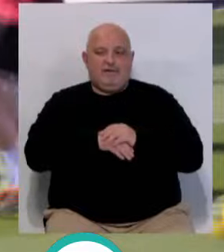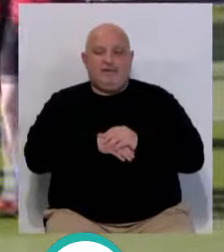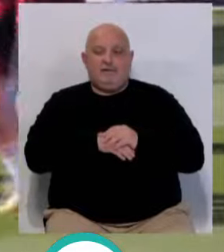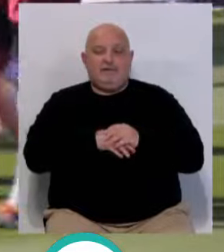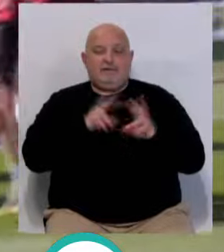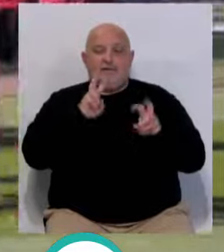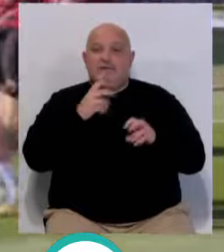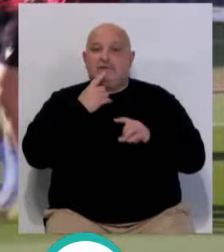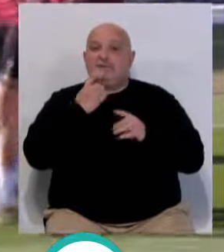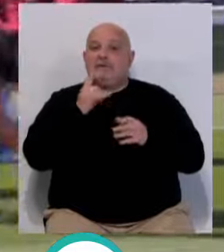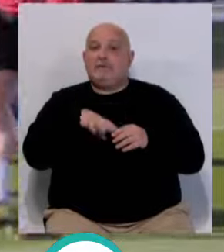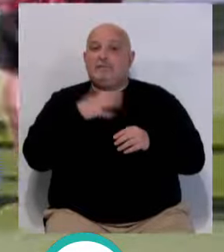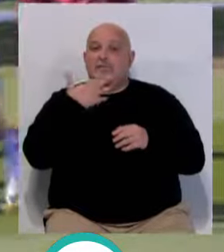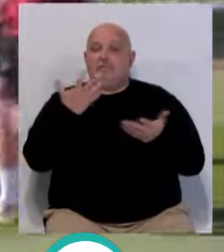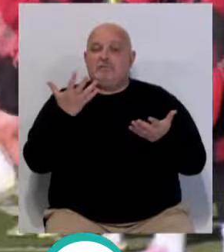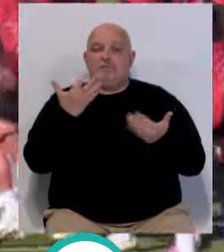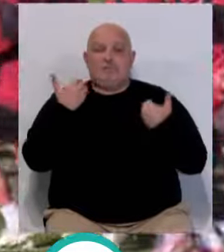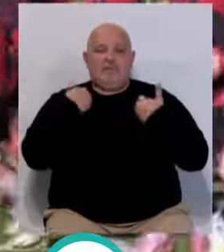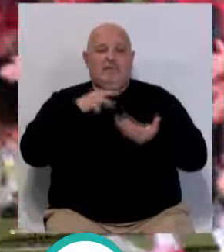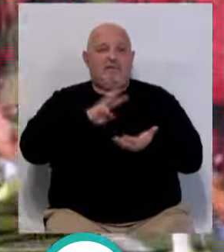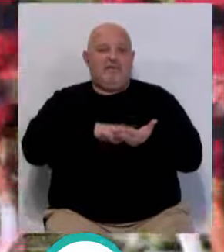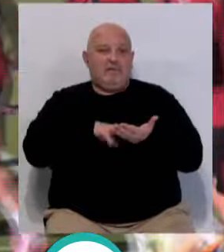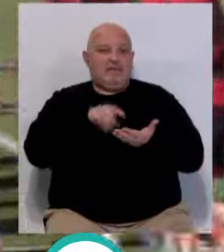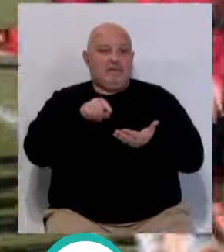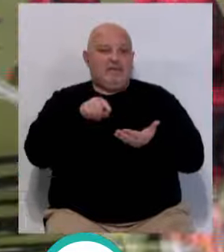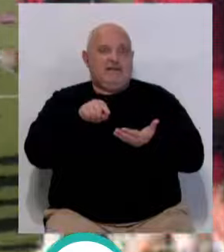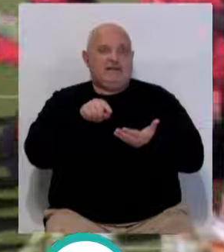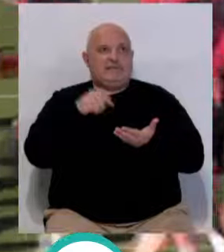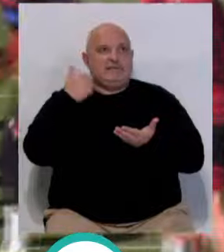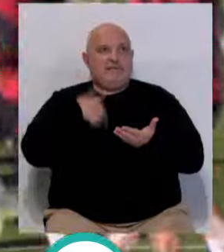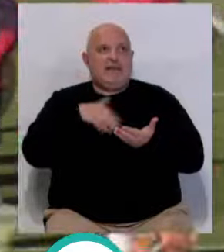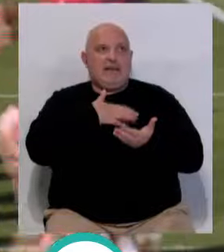hablado claramente por ejemplo del eje central de la defensa donde ya hubiéramos querido que tanto